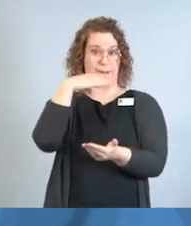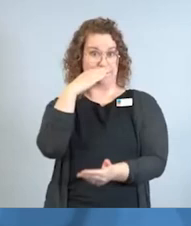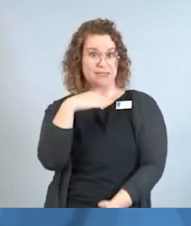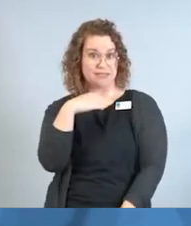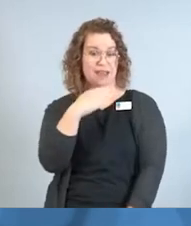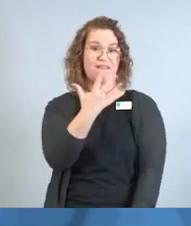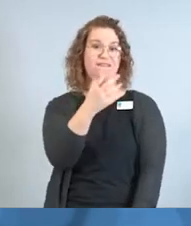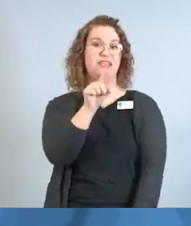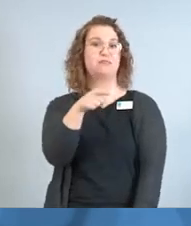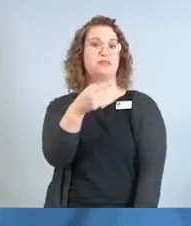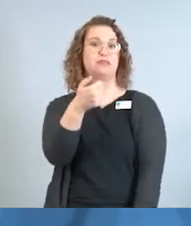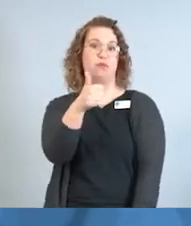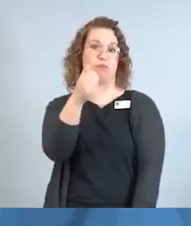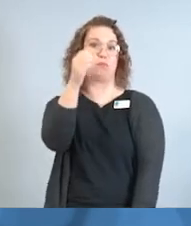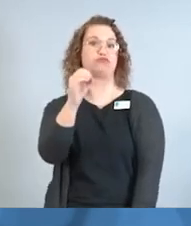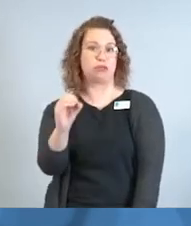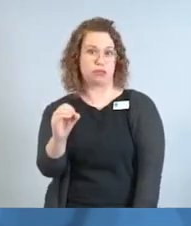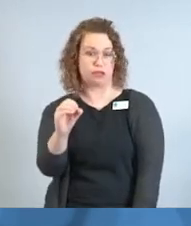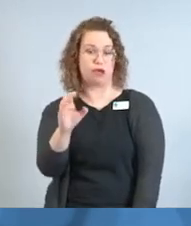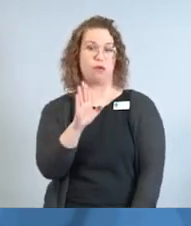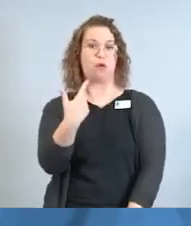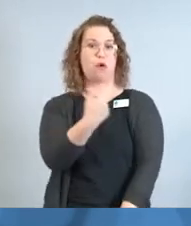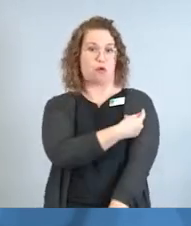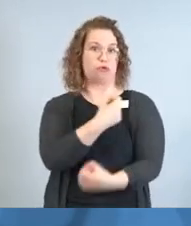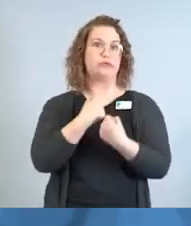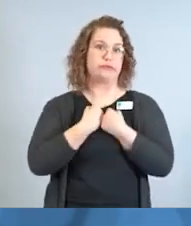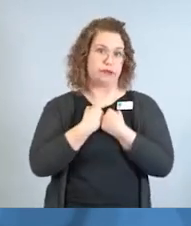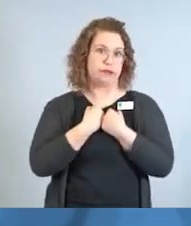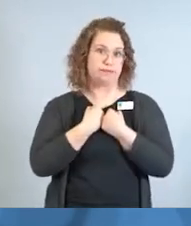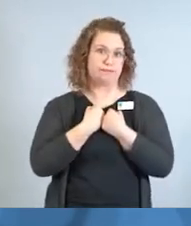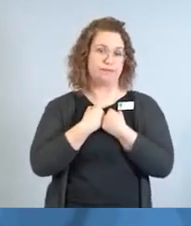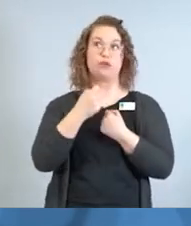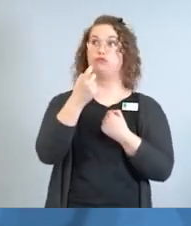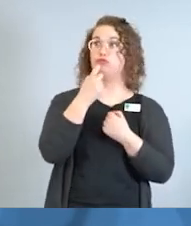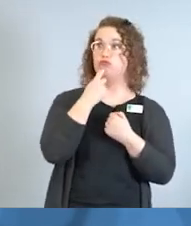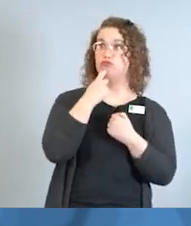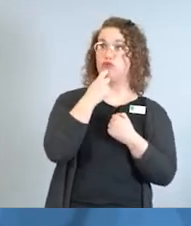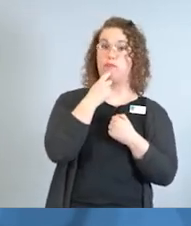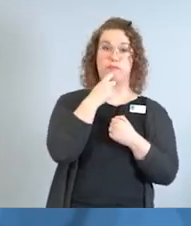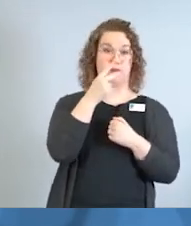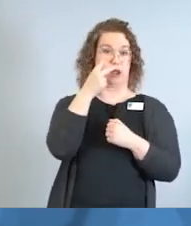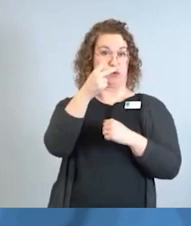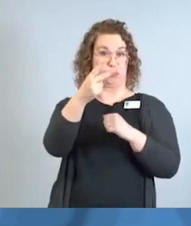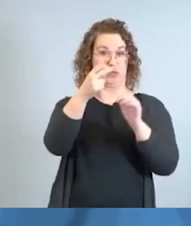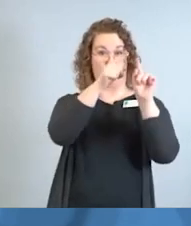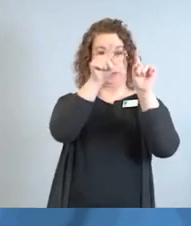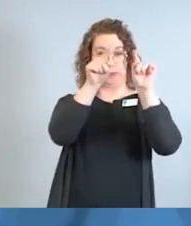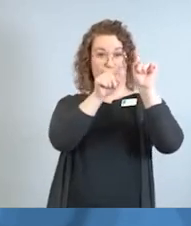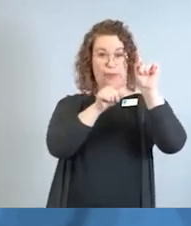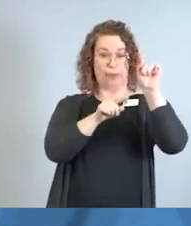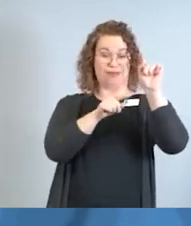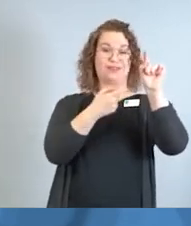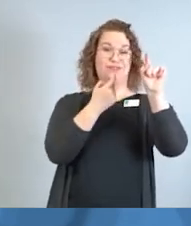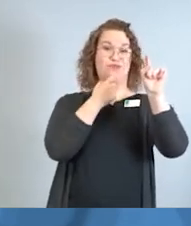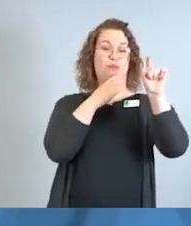Tähän on otettu muutamia maita. Suomi on kärkisijoilla rokotuksissa.